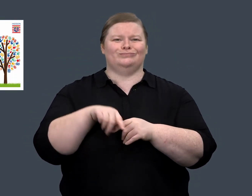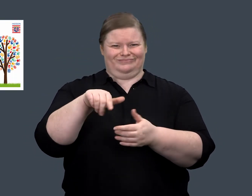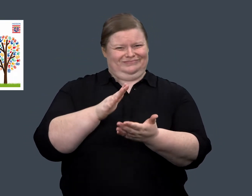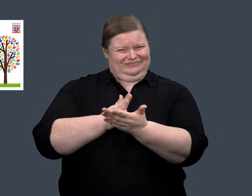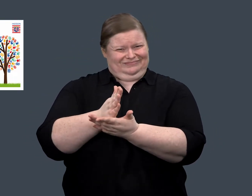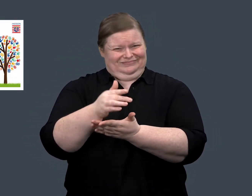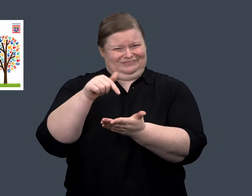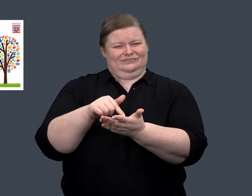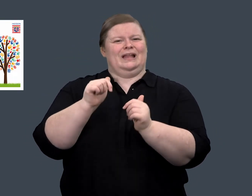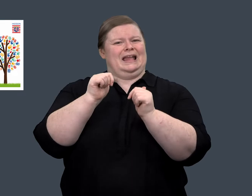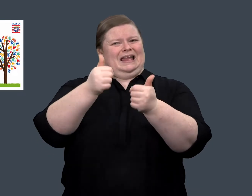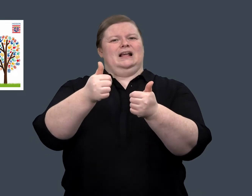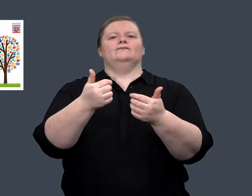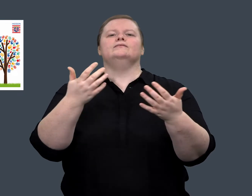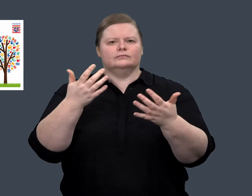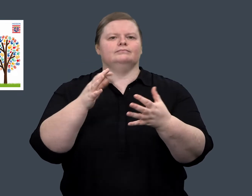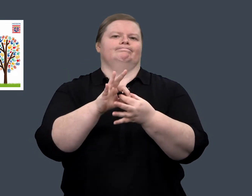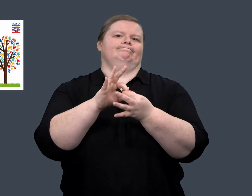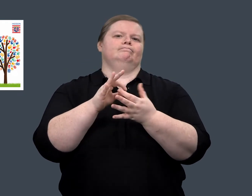Der Wegweiser greift diese Problematik auf